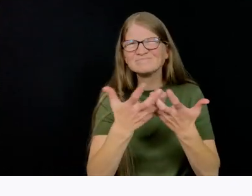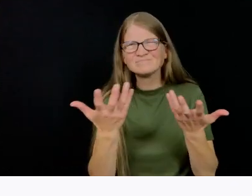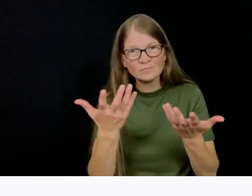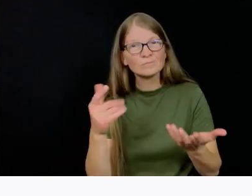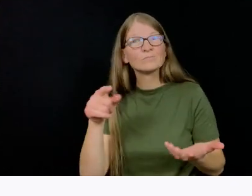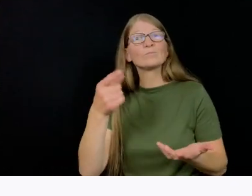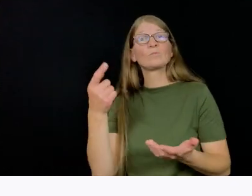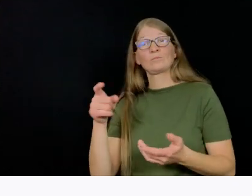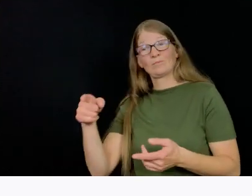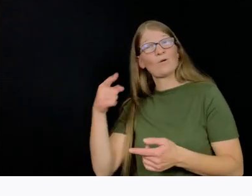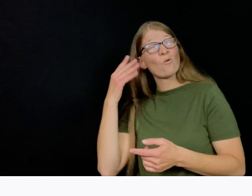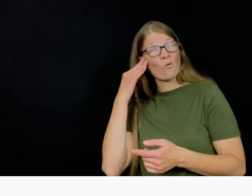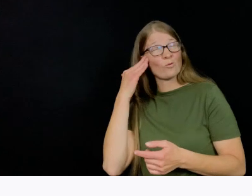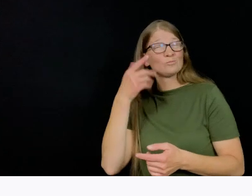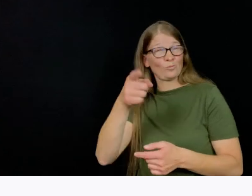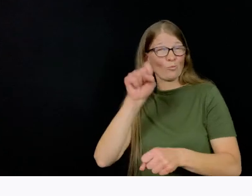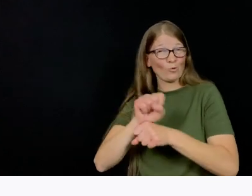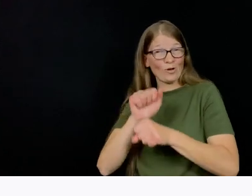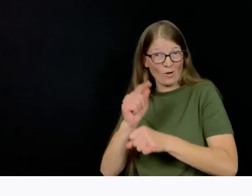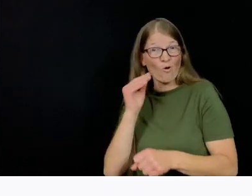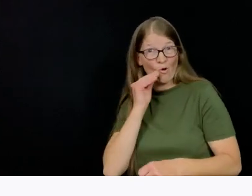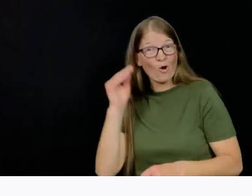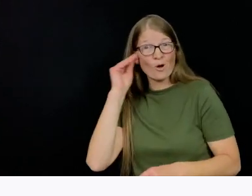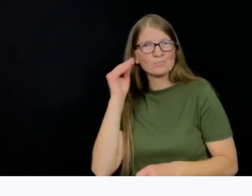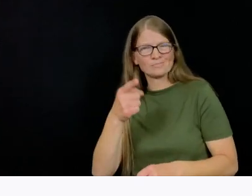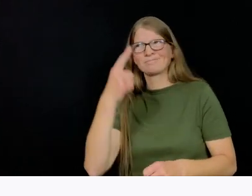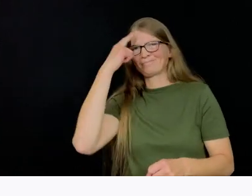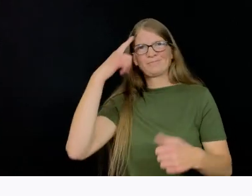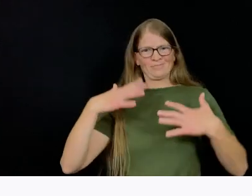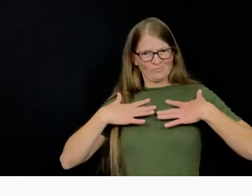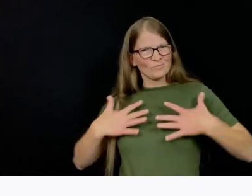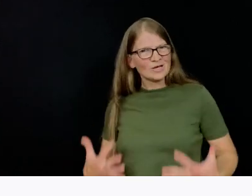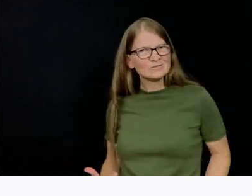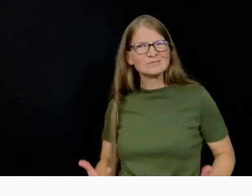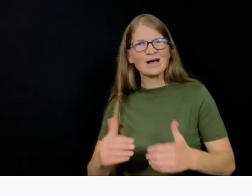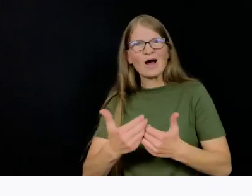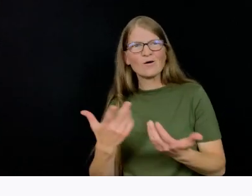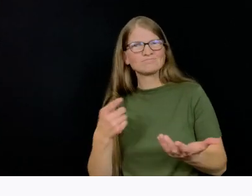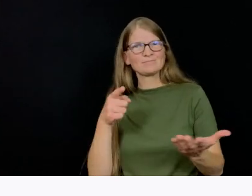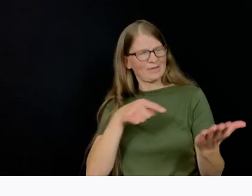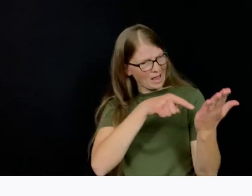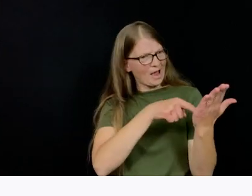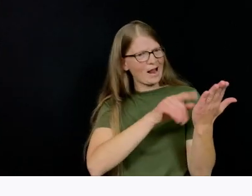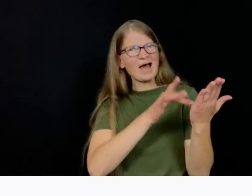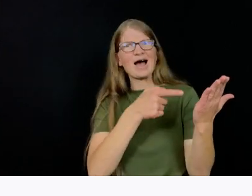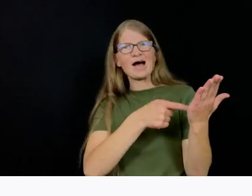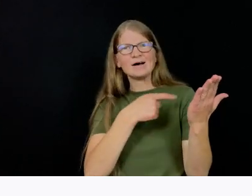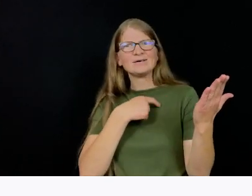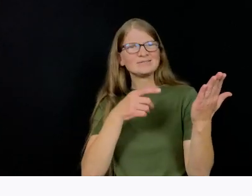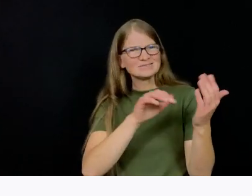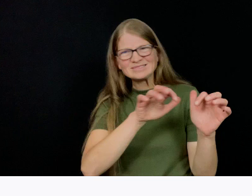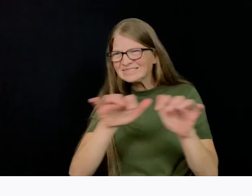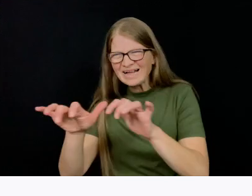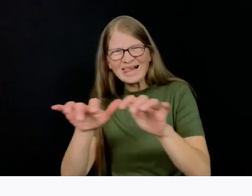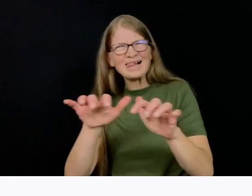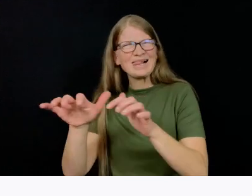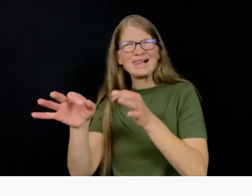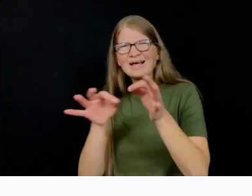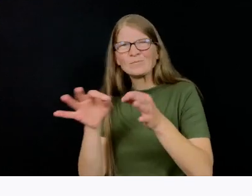ووجدتم أثناء تصفّحكم الإنترنت صورة لهذه السترة ما الذي ستقومون بالبحث عنه؟ أصفر بلون الخردل